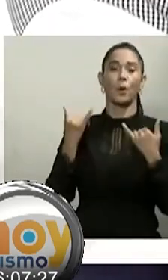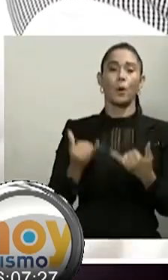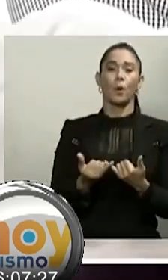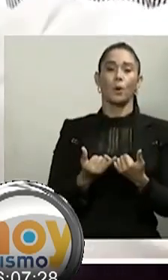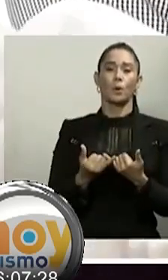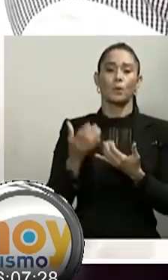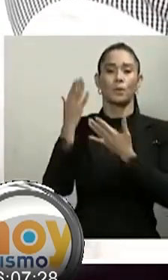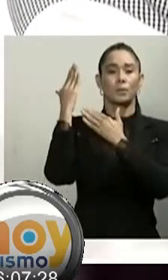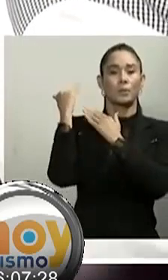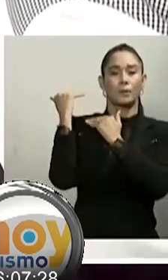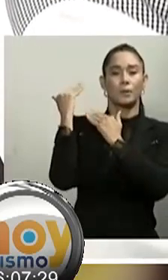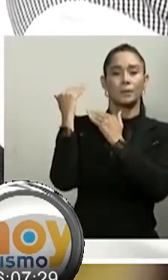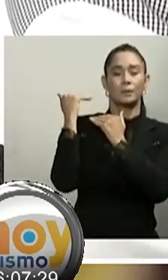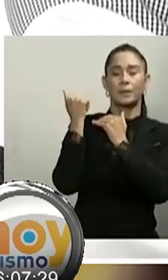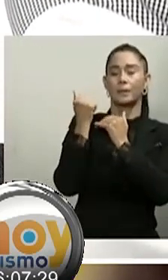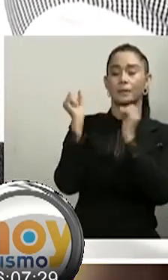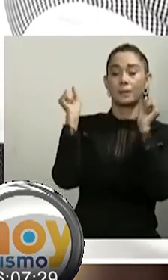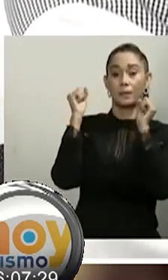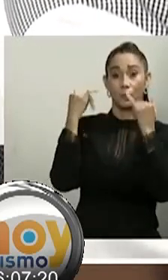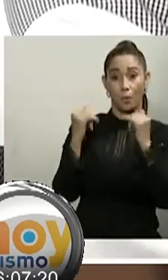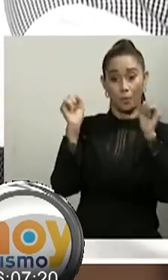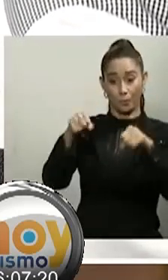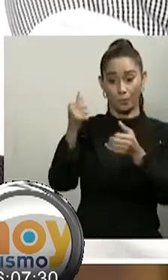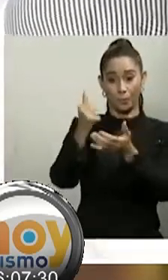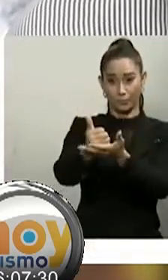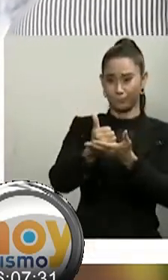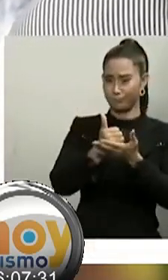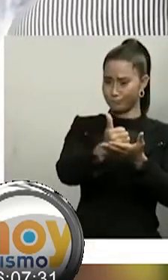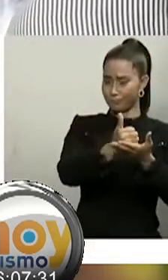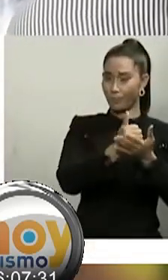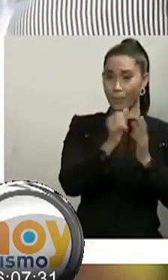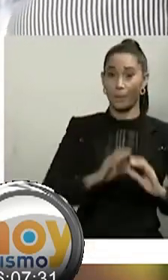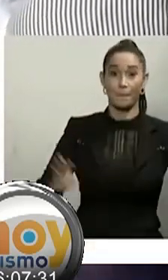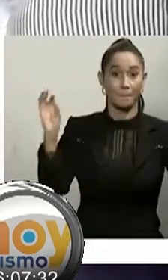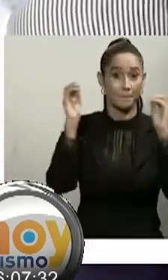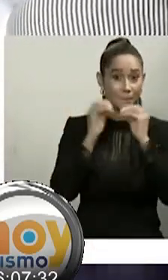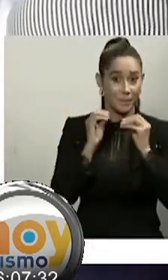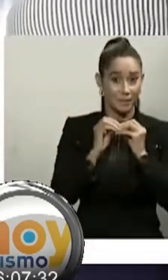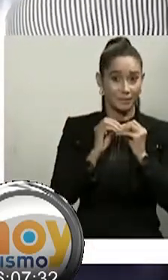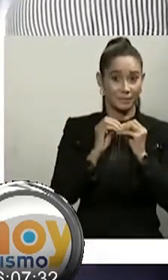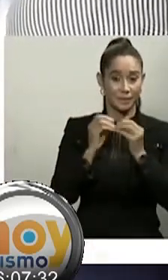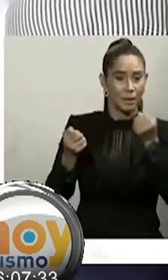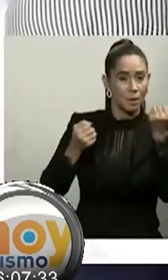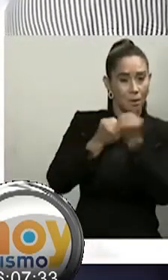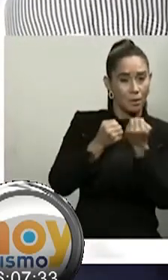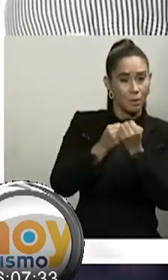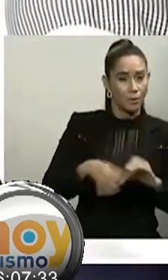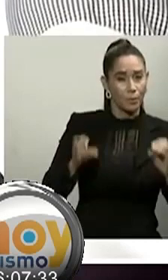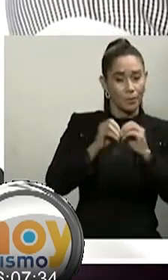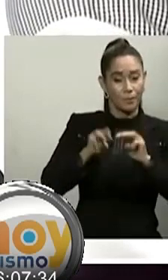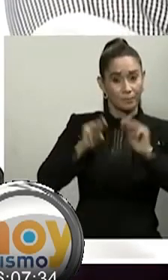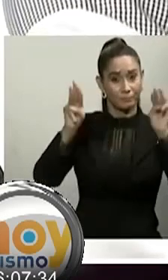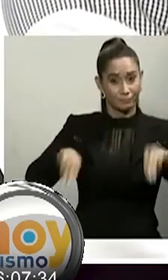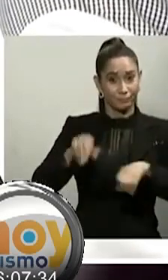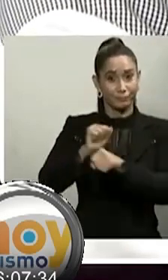campo entonces estas cosas van a ser llevadas a una mesa también de trabajo pero en el ínterin